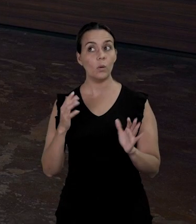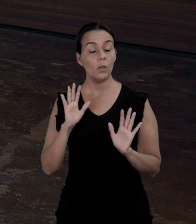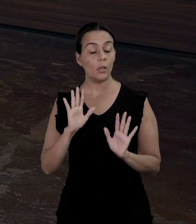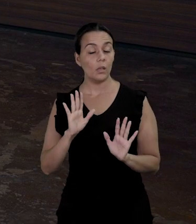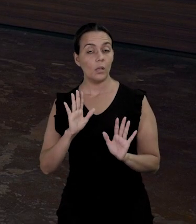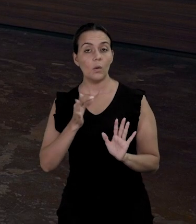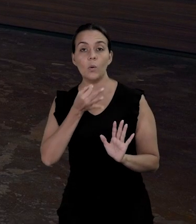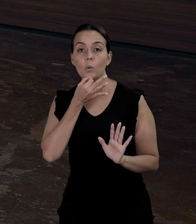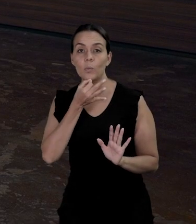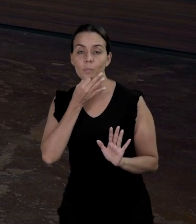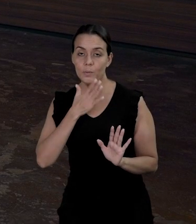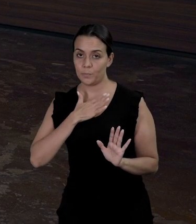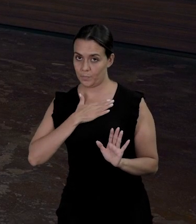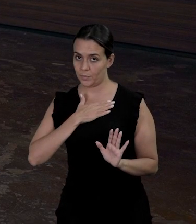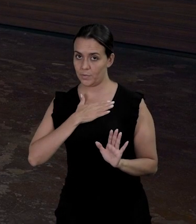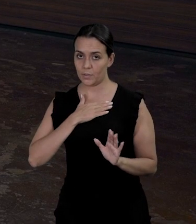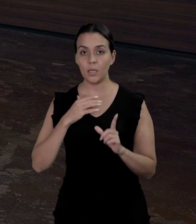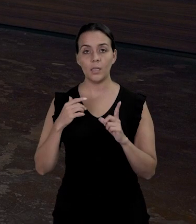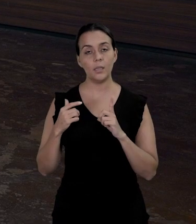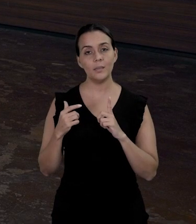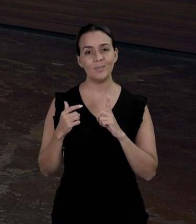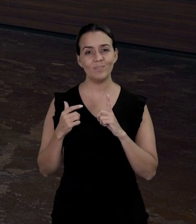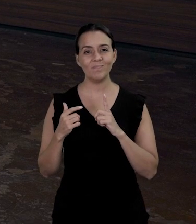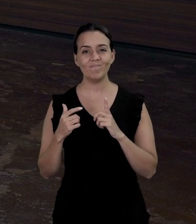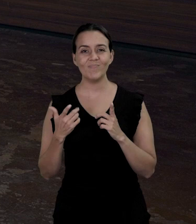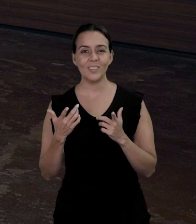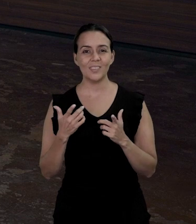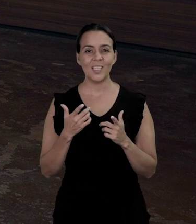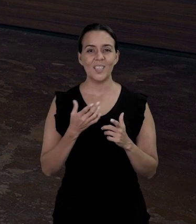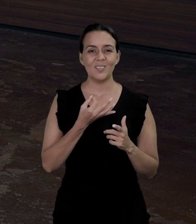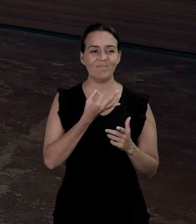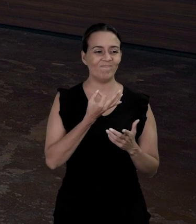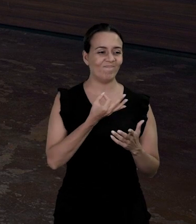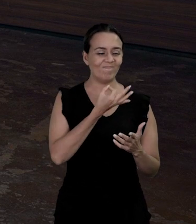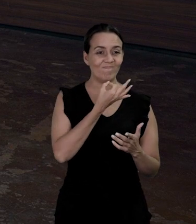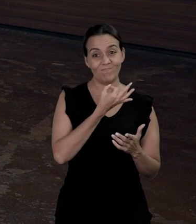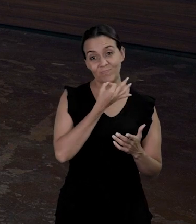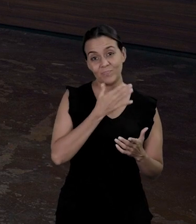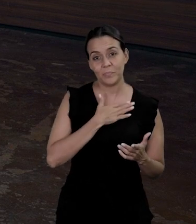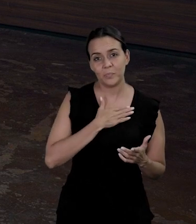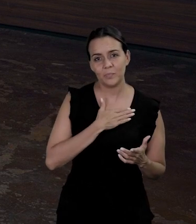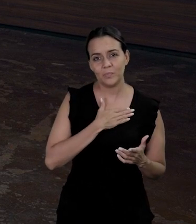Mas eu acho que tem um lado disso que é muito indesejável, que vem da...